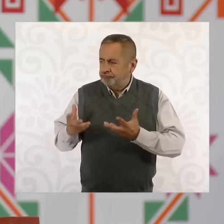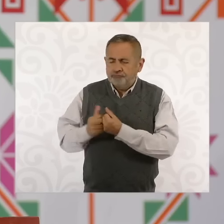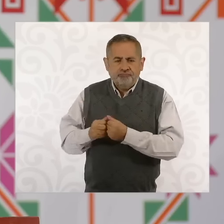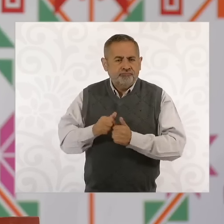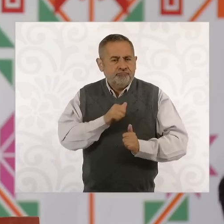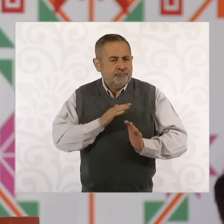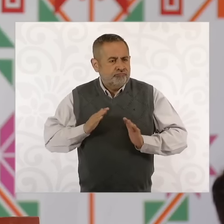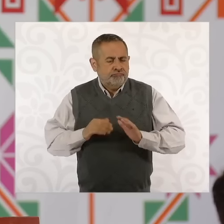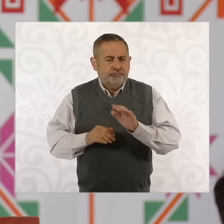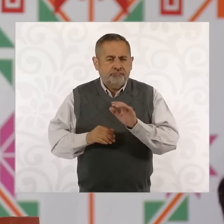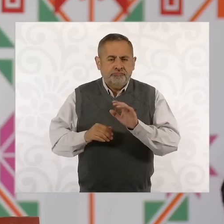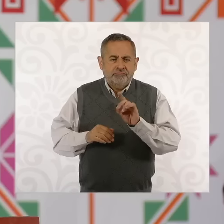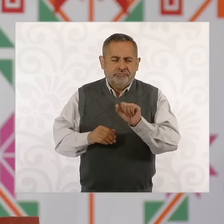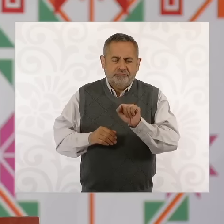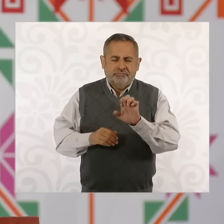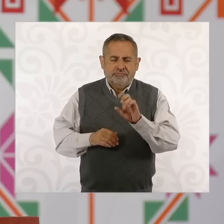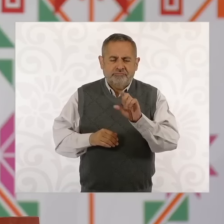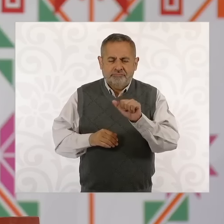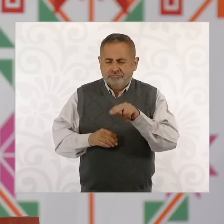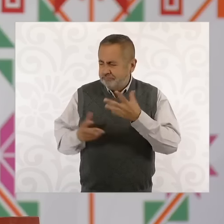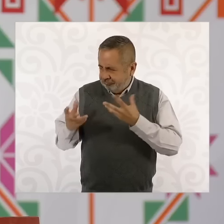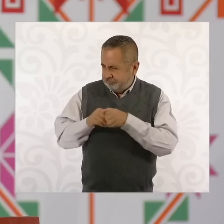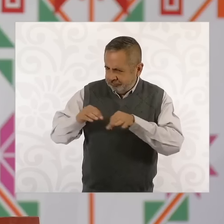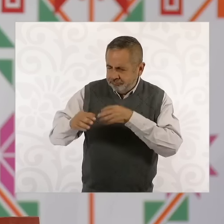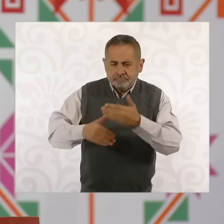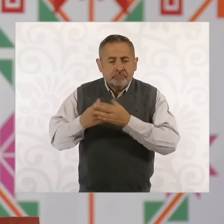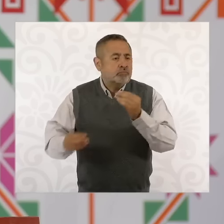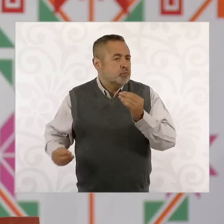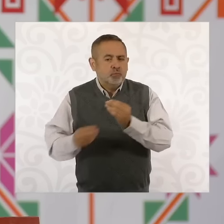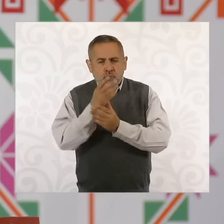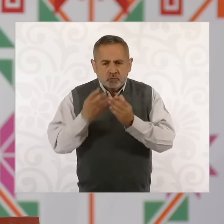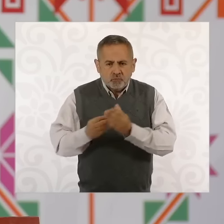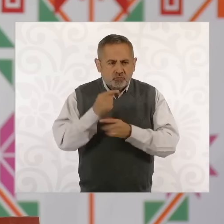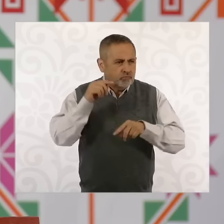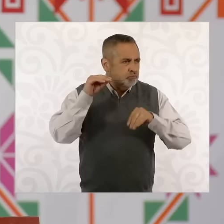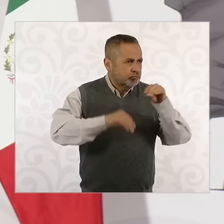gobierno en la construcción y proyecto de estas nuevas vías férias. Tenemos a cargo nosotros,